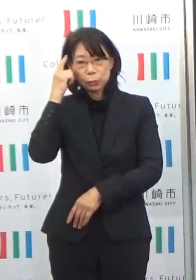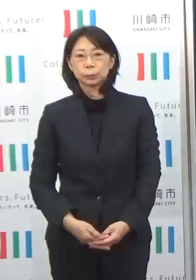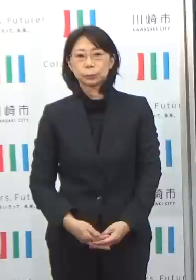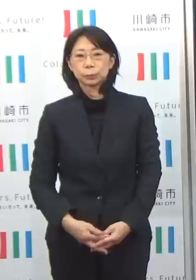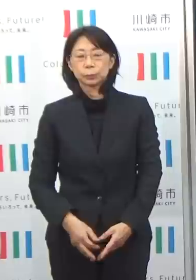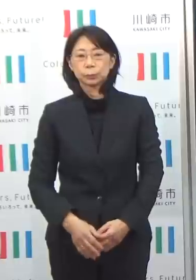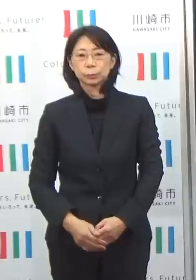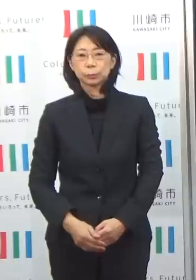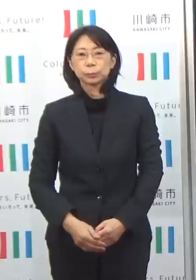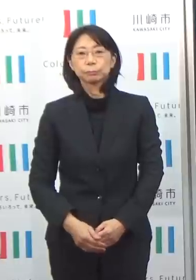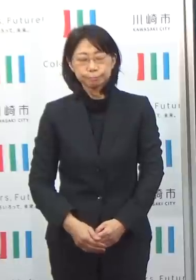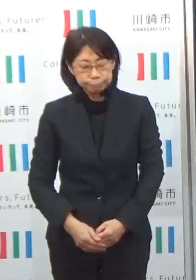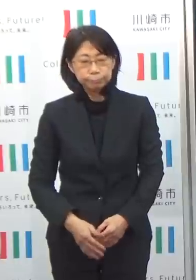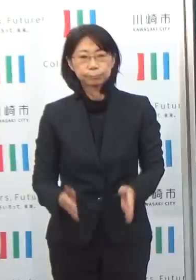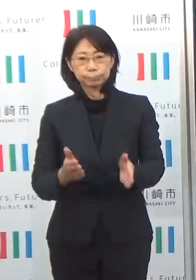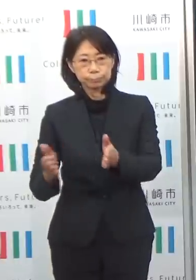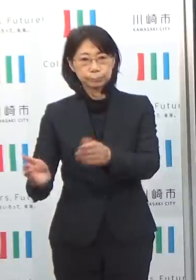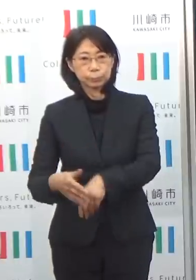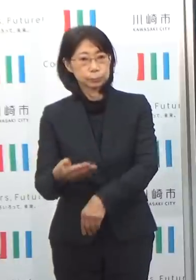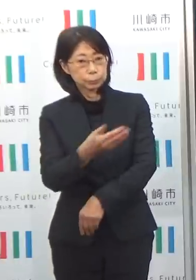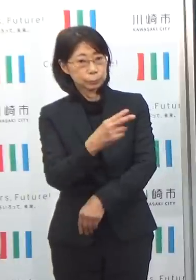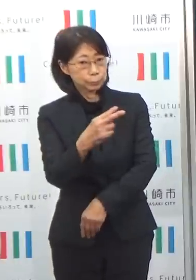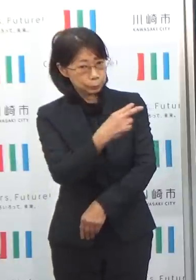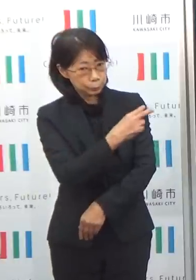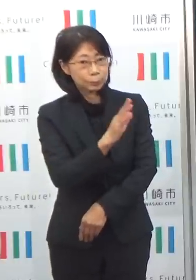それでは御覧ください